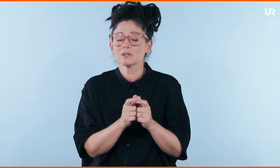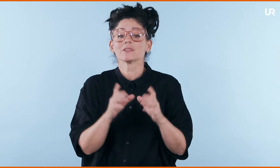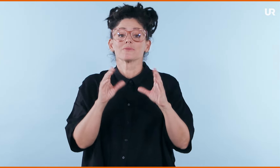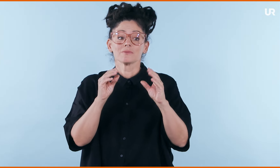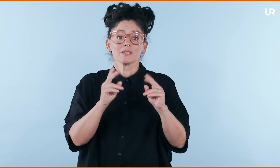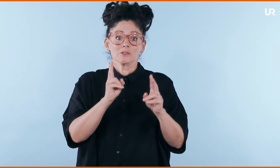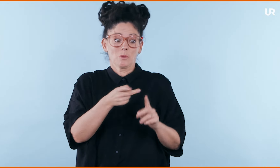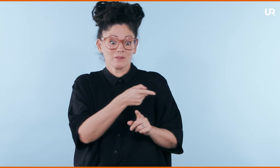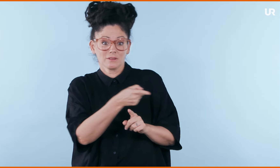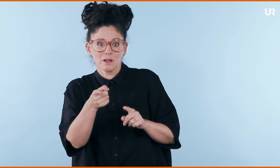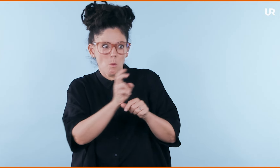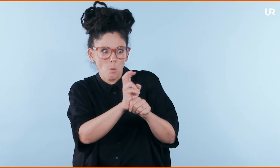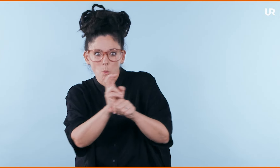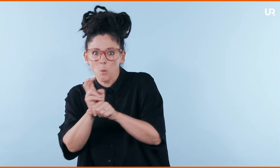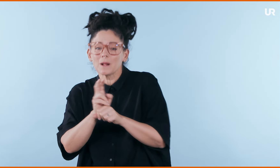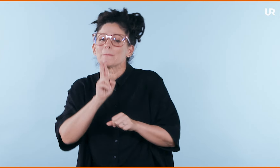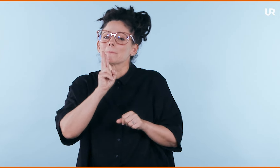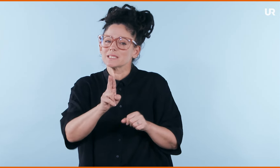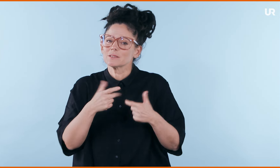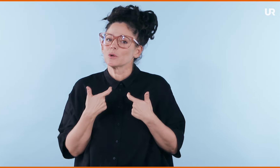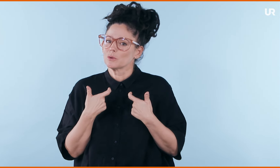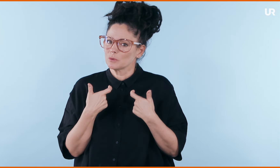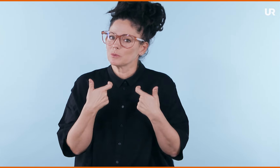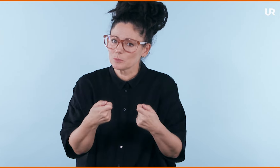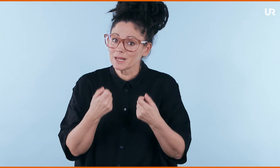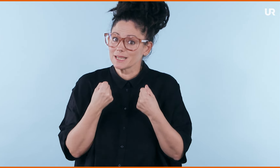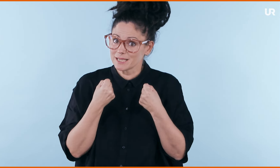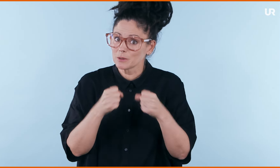Att kolla upp allt innan kräver mycket energi-